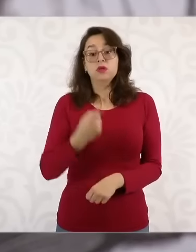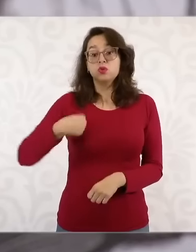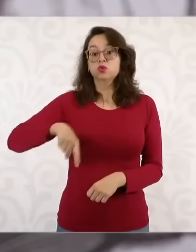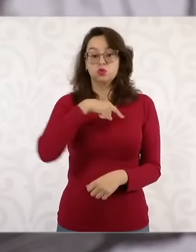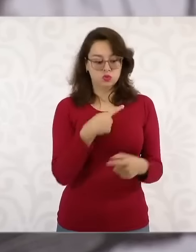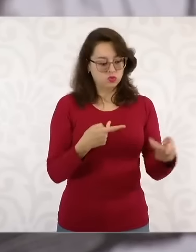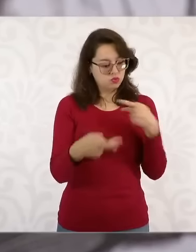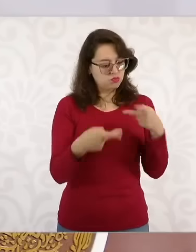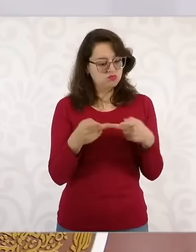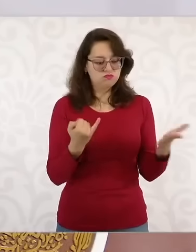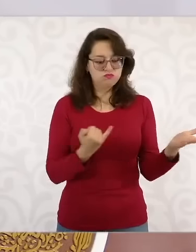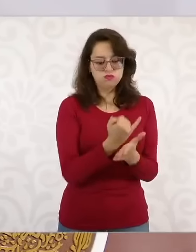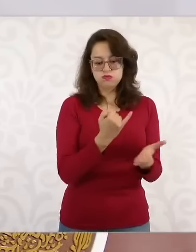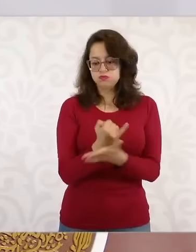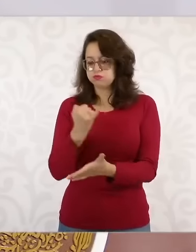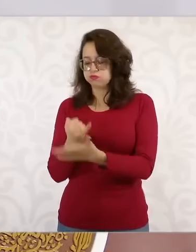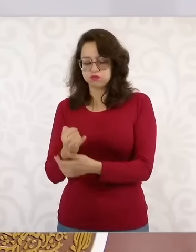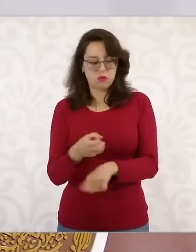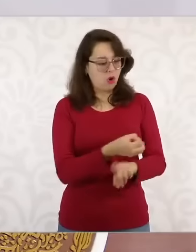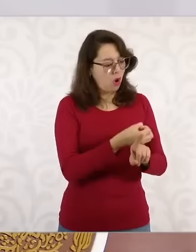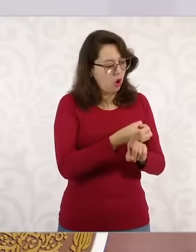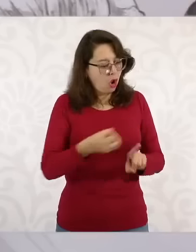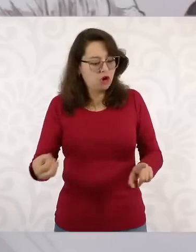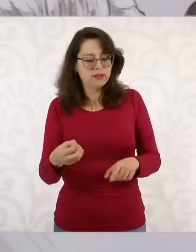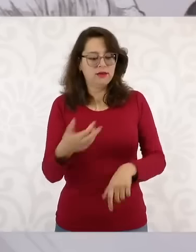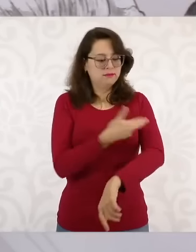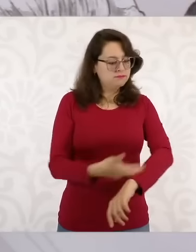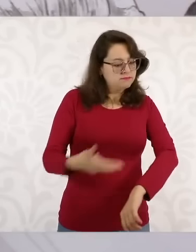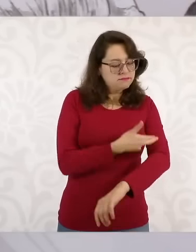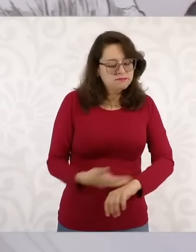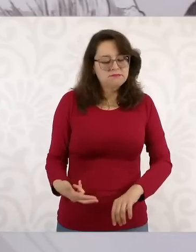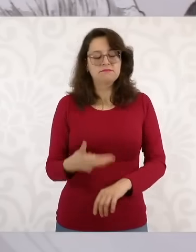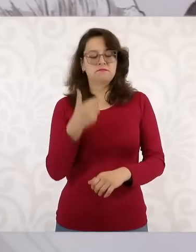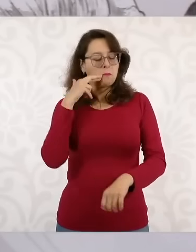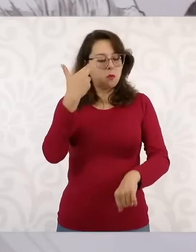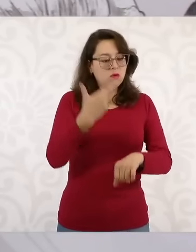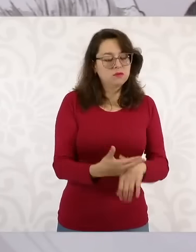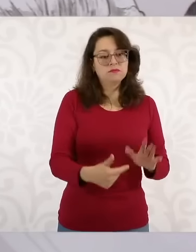administrativas, así como un fuerte compromiso que busca garantizar electricidad suficiente,